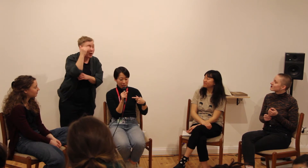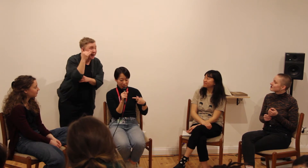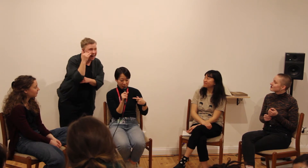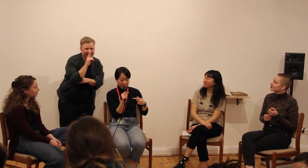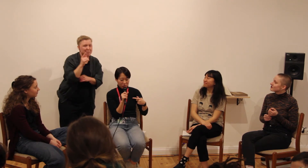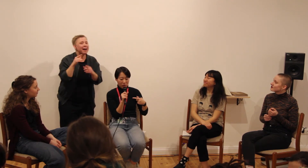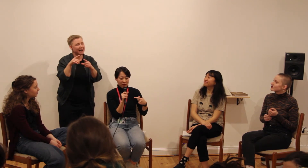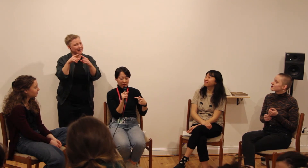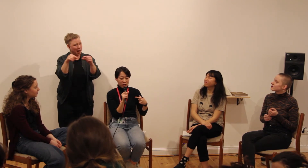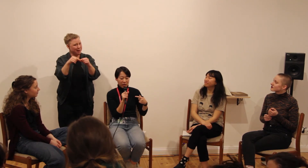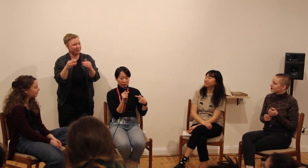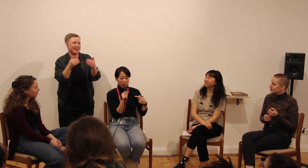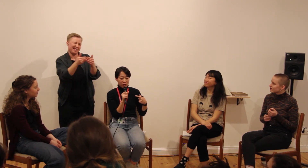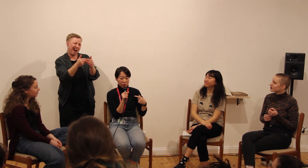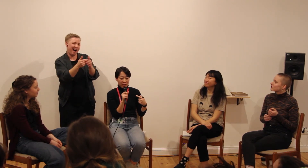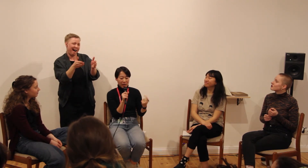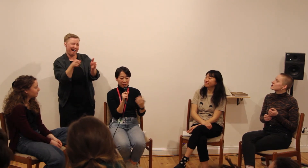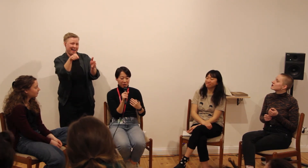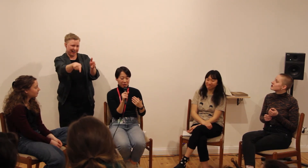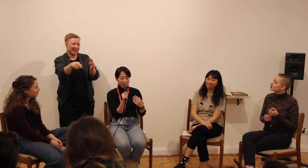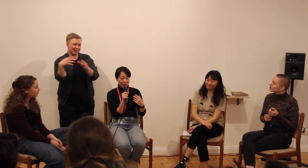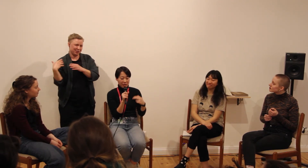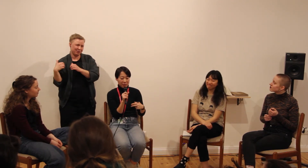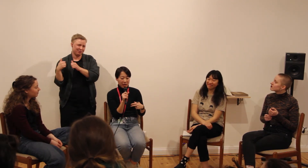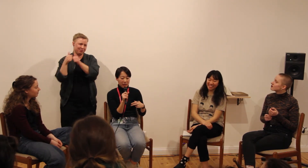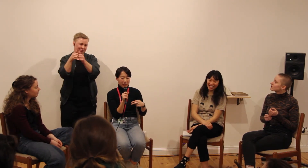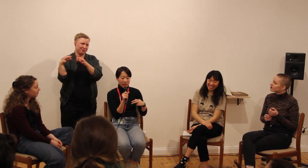Ich freue mich schon in Zukunft andere Kulturen in Japan zu treffen.